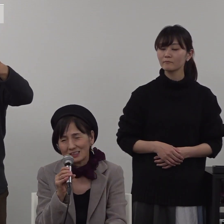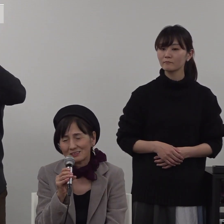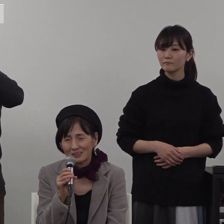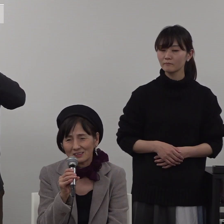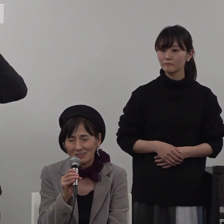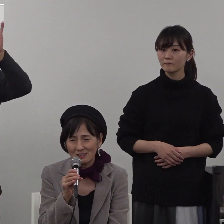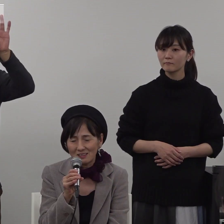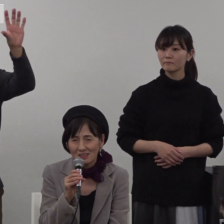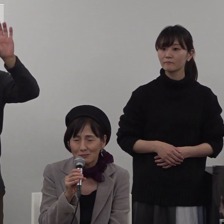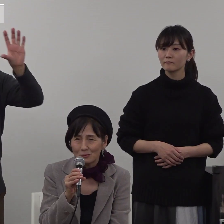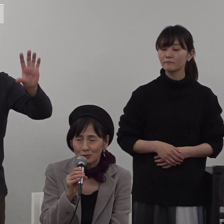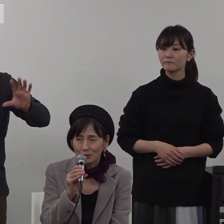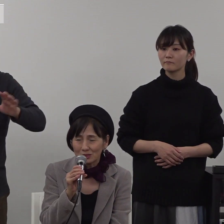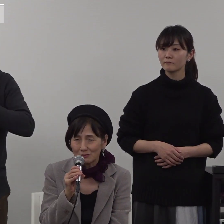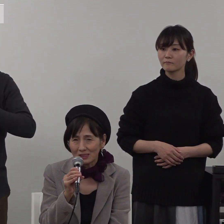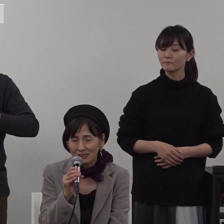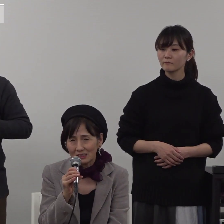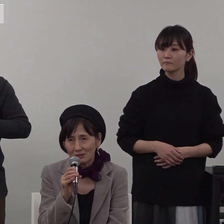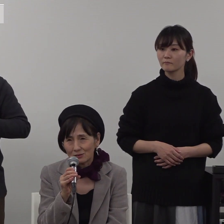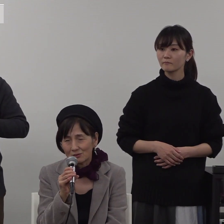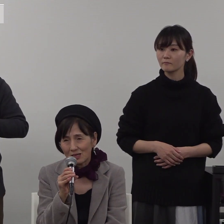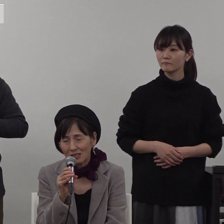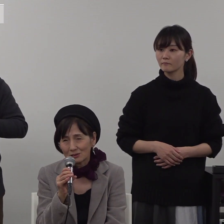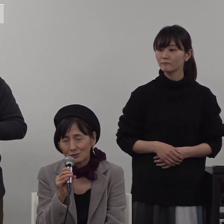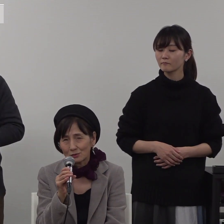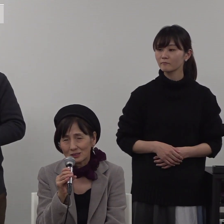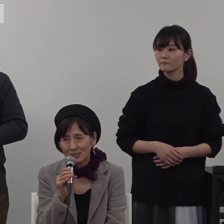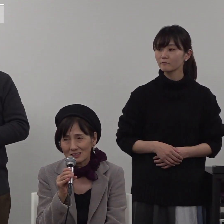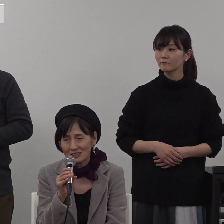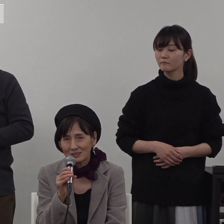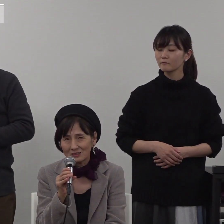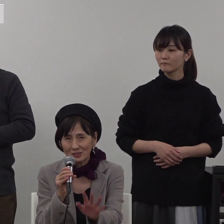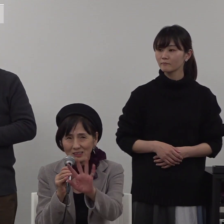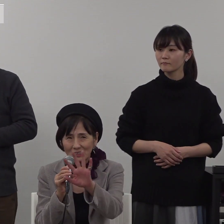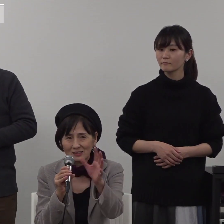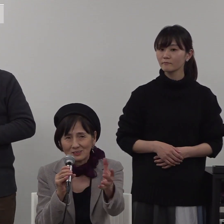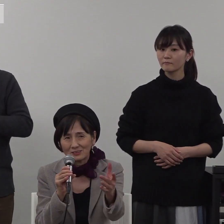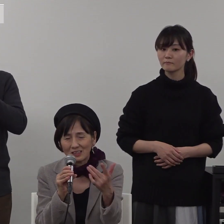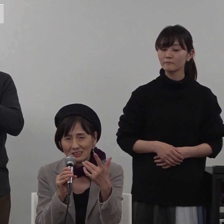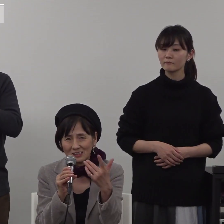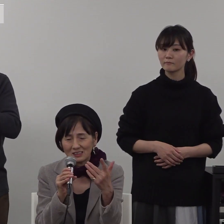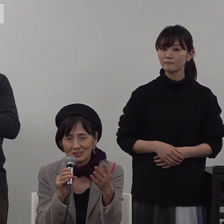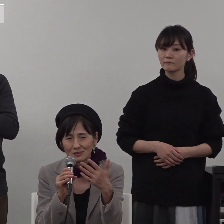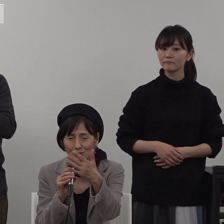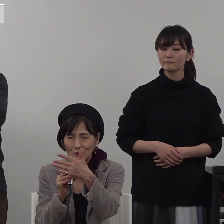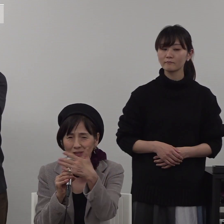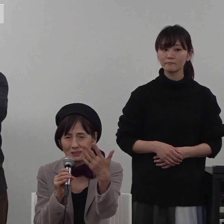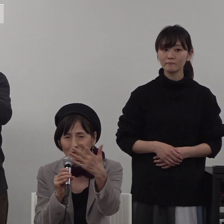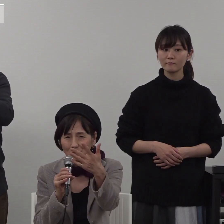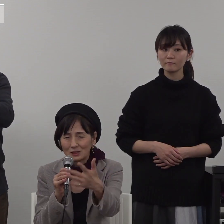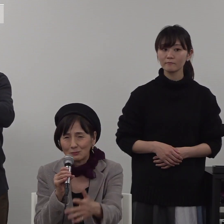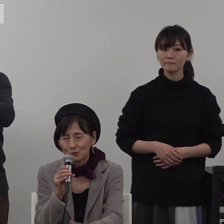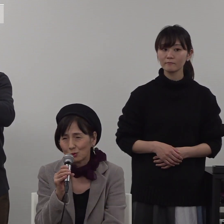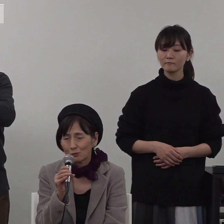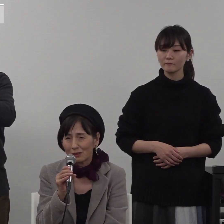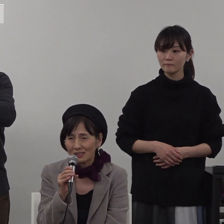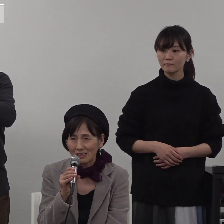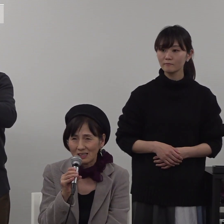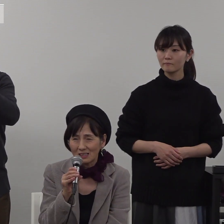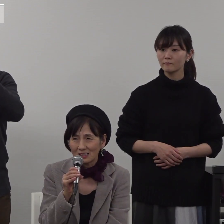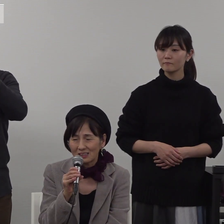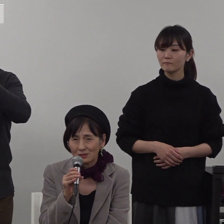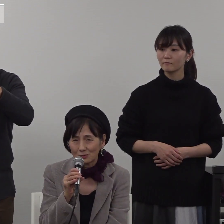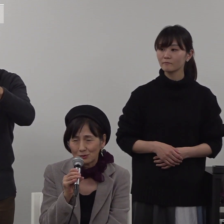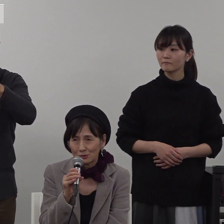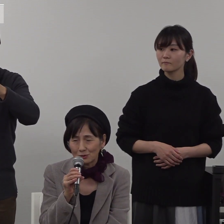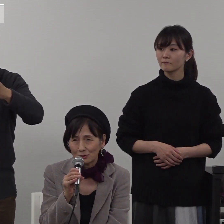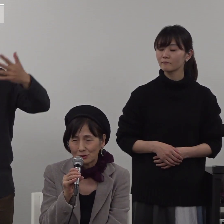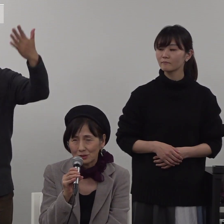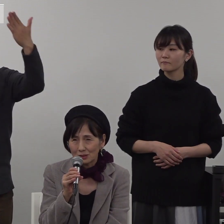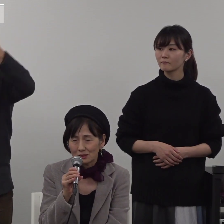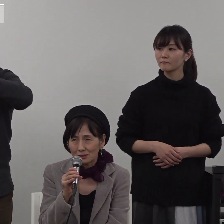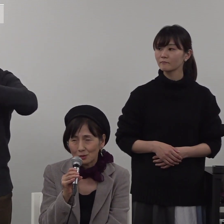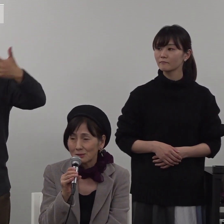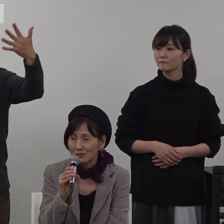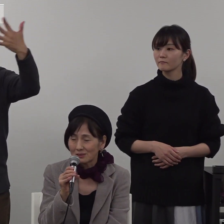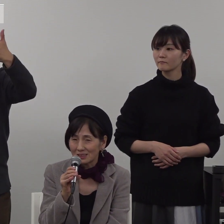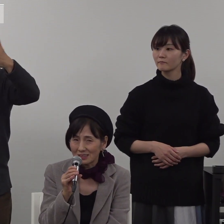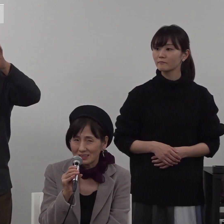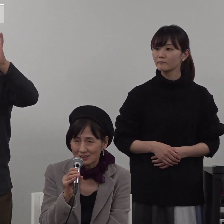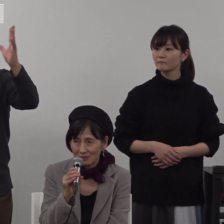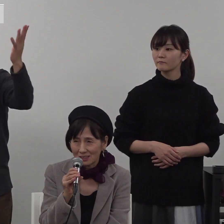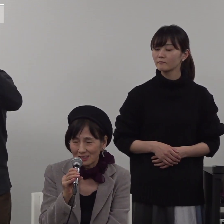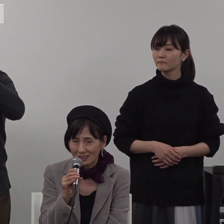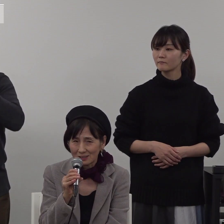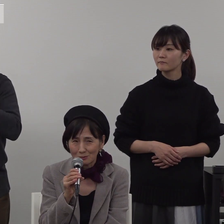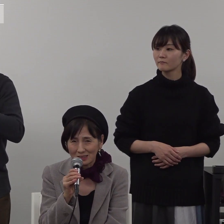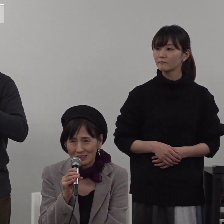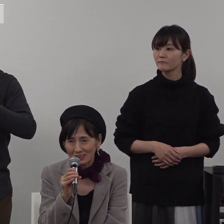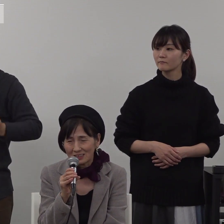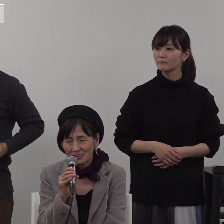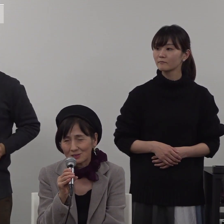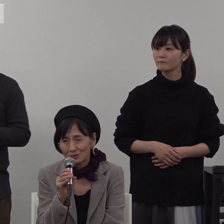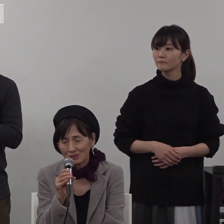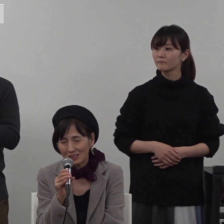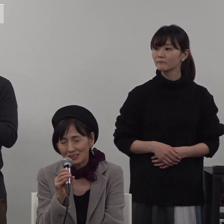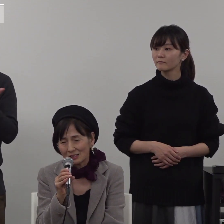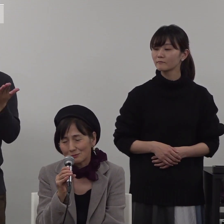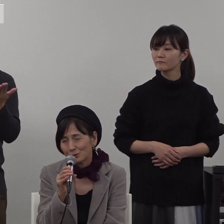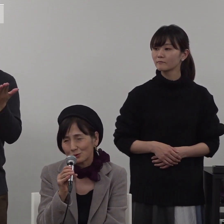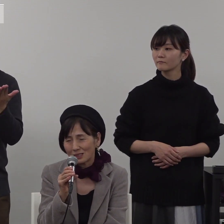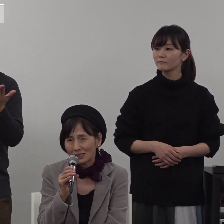もう少し見えていた頃は現実の社会の上に何層にも透明なコミック雑誌の中から飛び出してきたようなものが